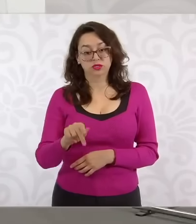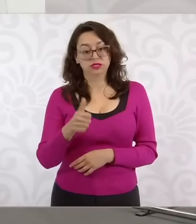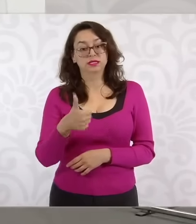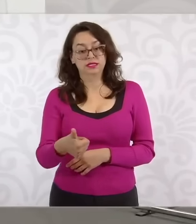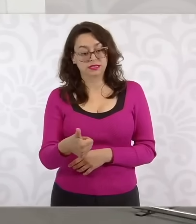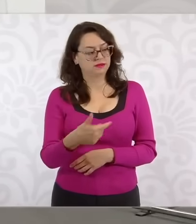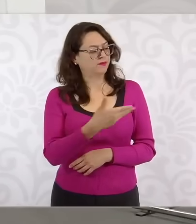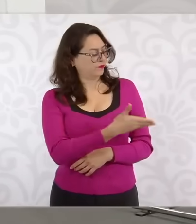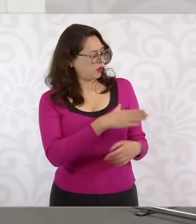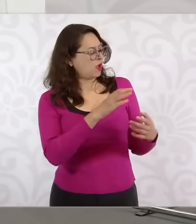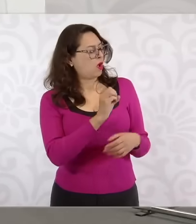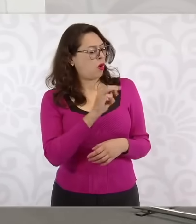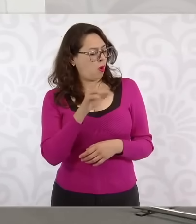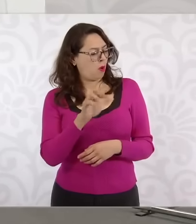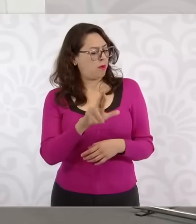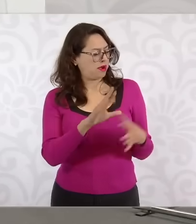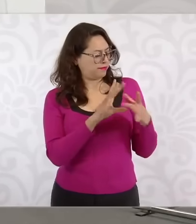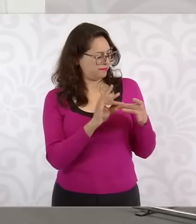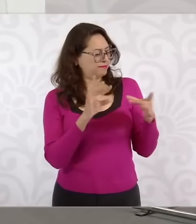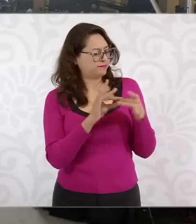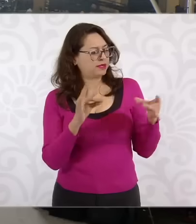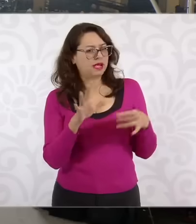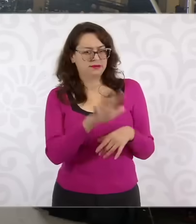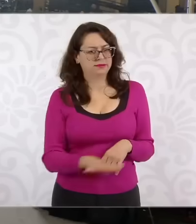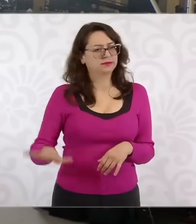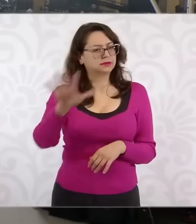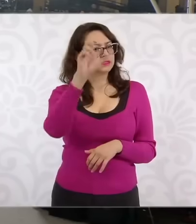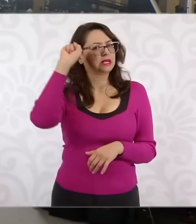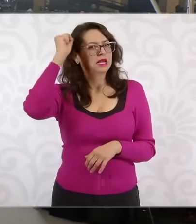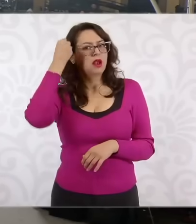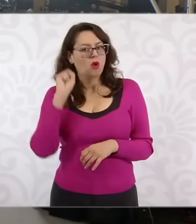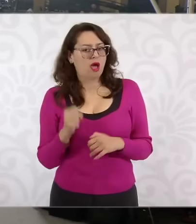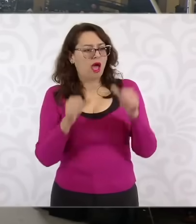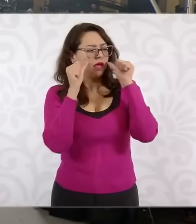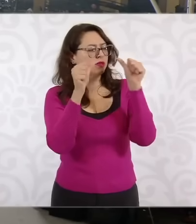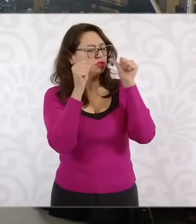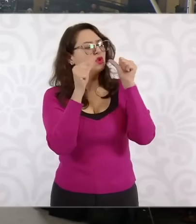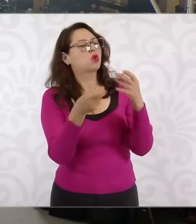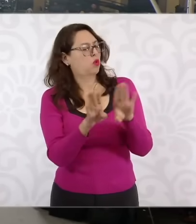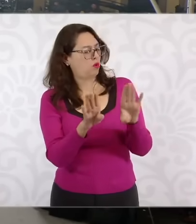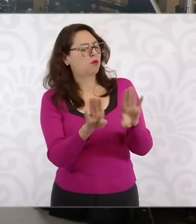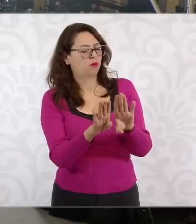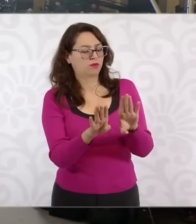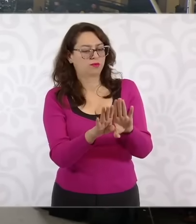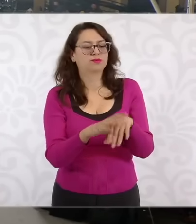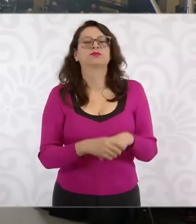platicar un poco de todo lo que se está haciendo en Sinaloa. Y con relación a la a los empresarios,